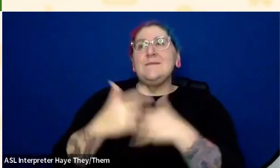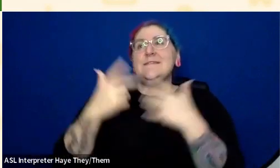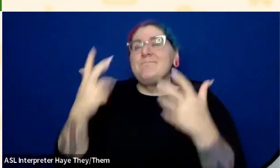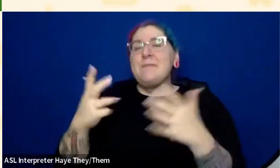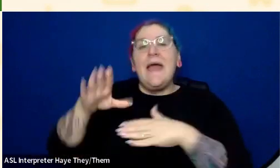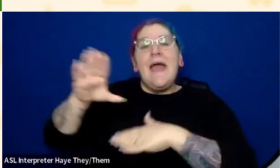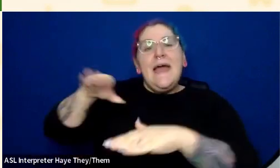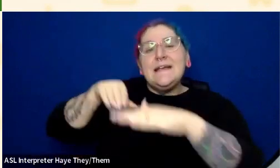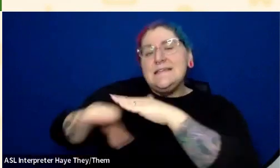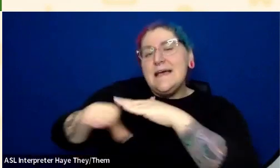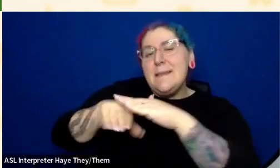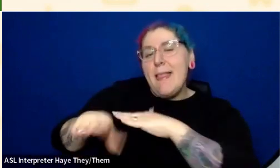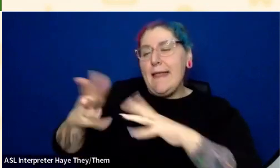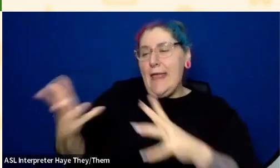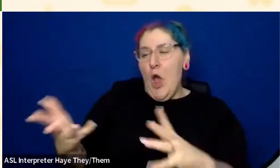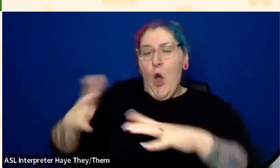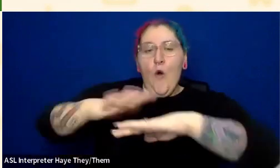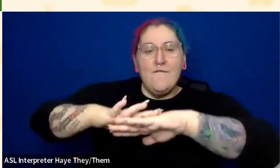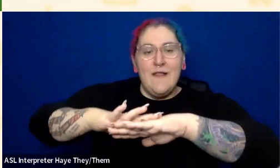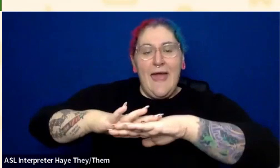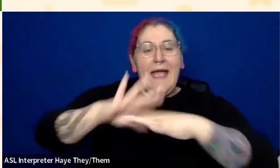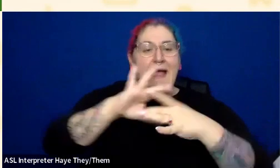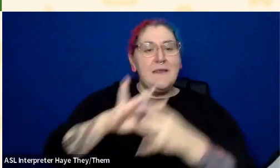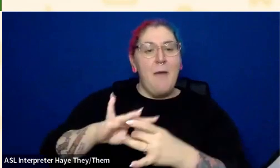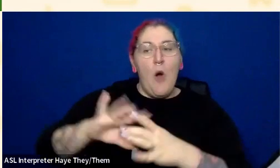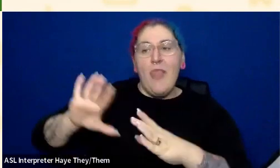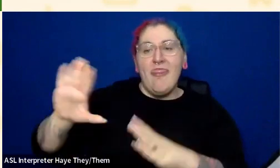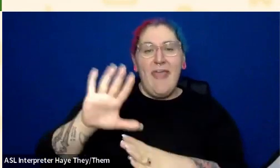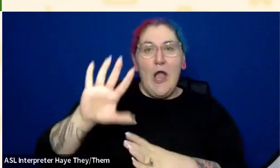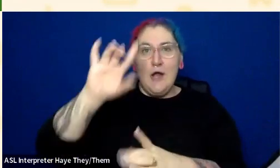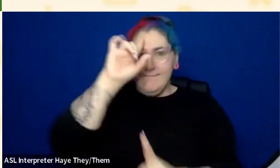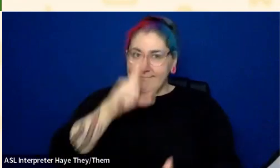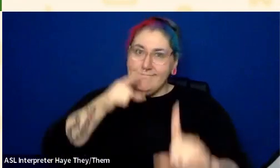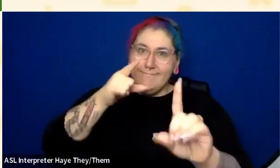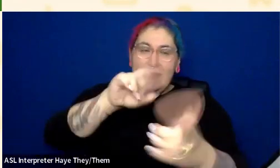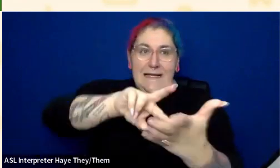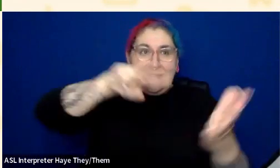controlar cosas en un sitio sin tener que configurarlo en la configuración de su computadora, pero no lo han hecho de una manera